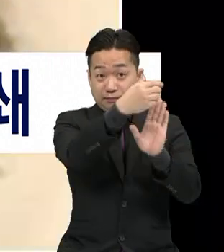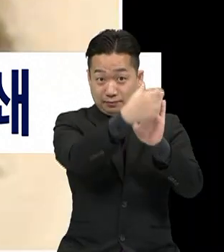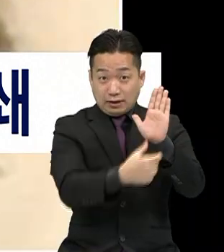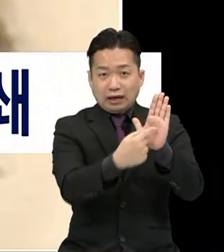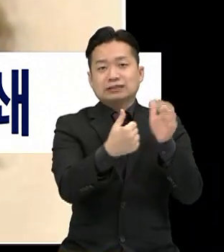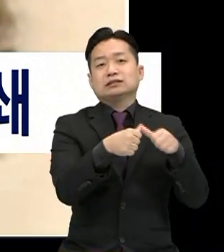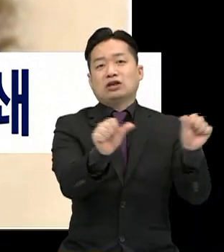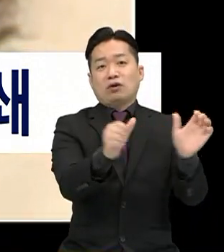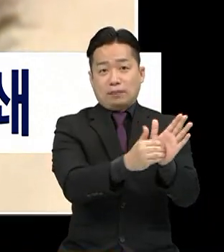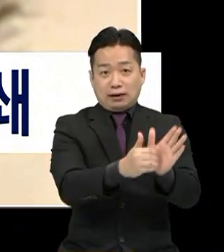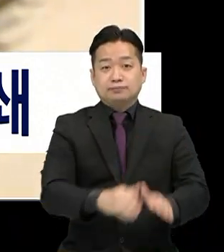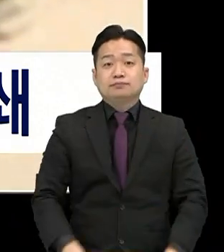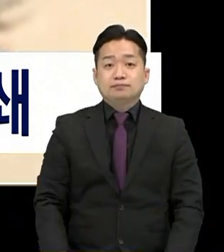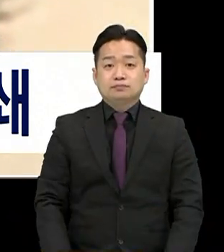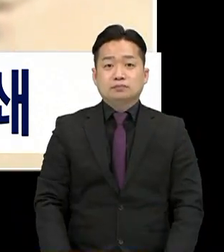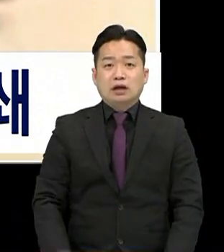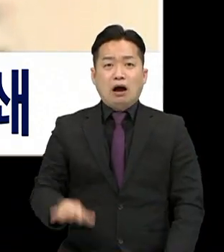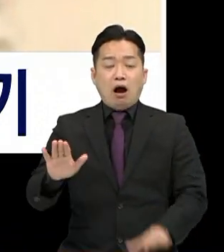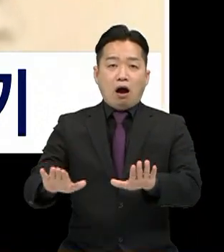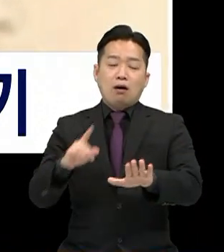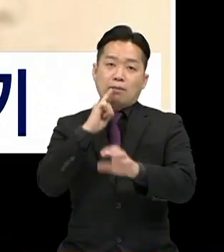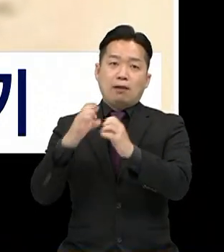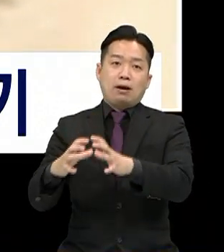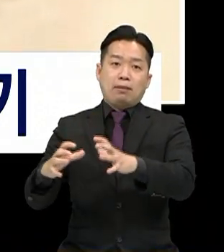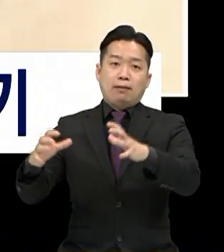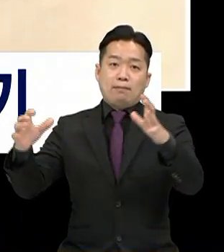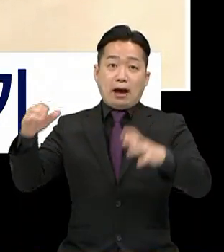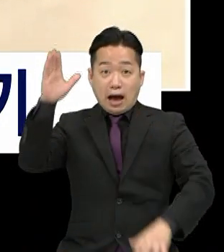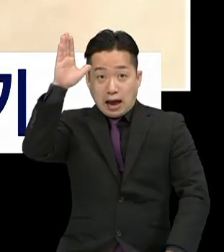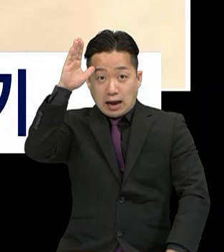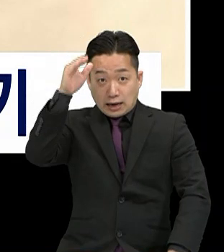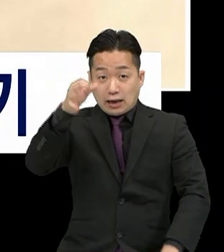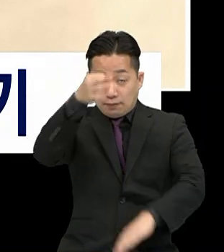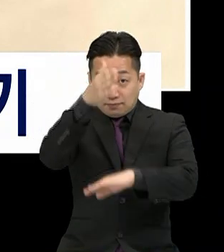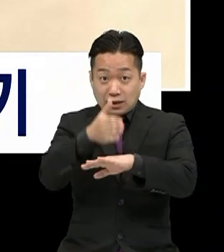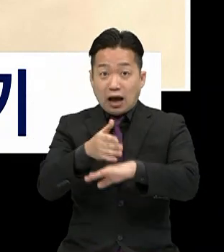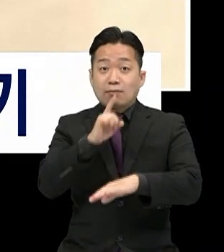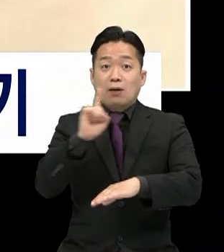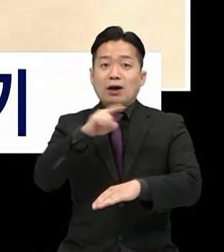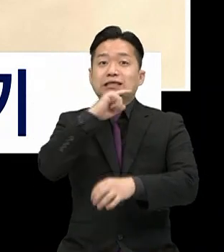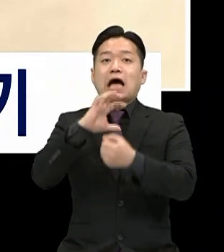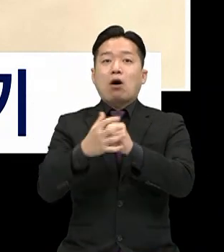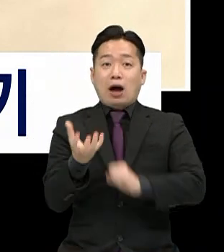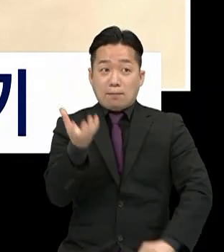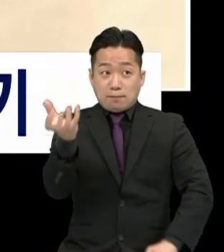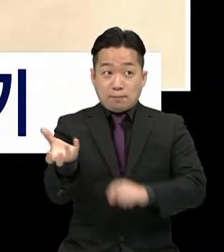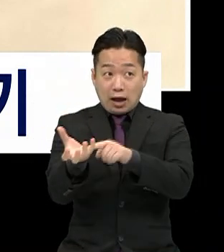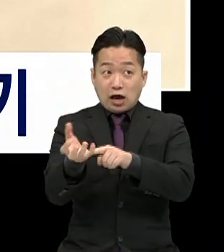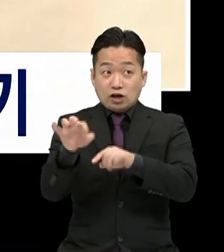하지만 논란은 잦아들지 않았고 이른바 개 사과 사진을 촬영하는 자리에 윤 전 총장 부부가 함께 있었다는 의혹까지